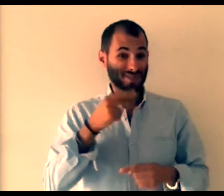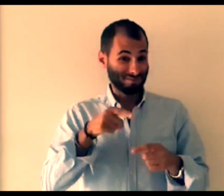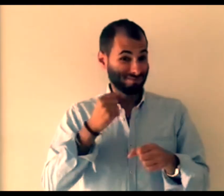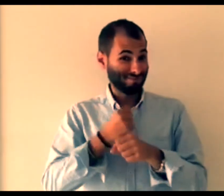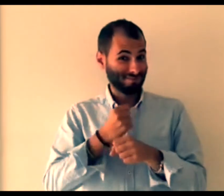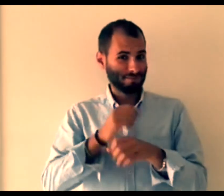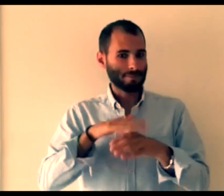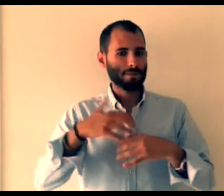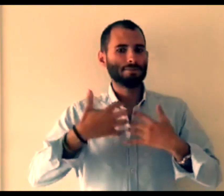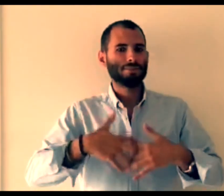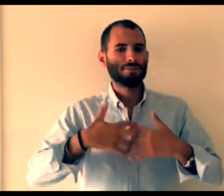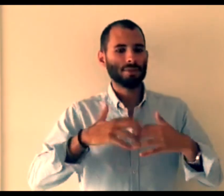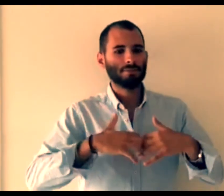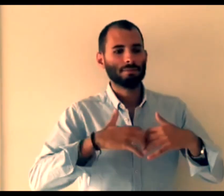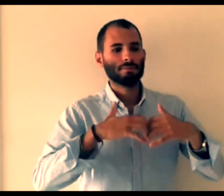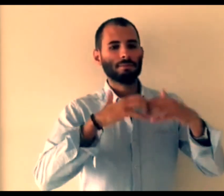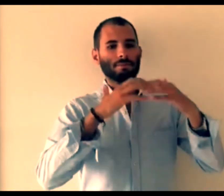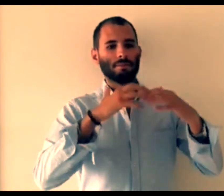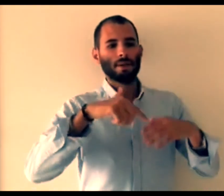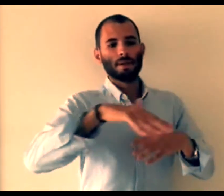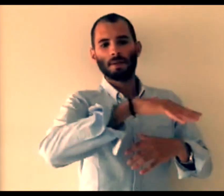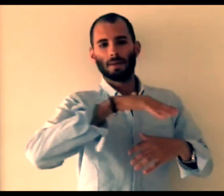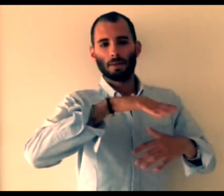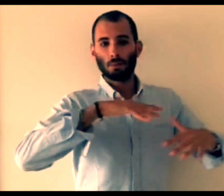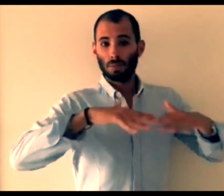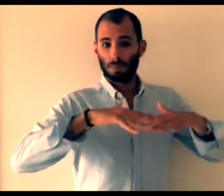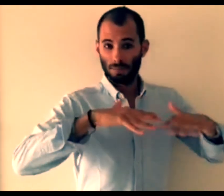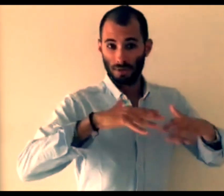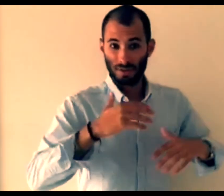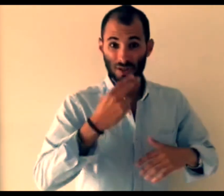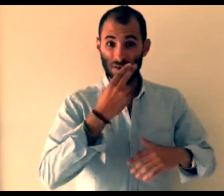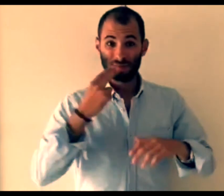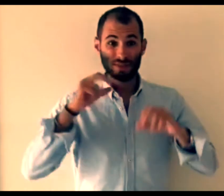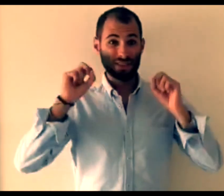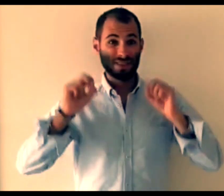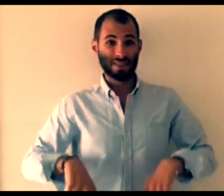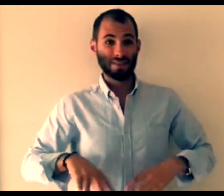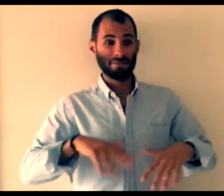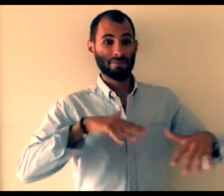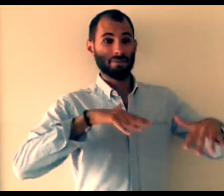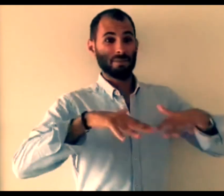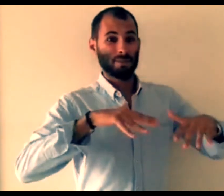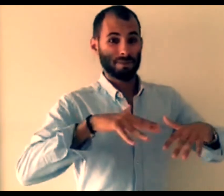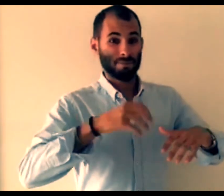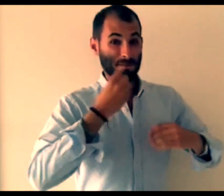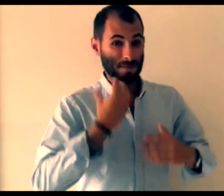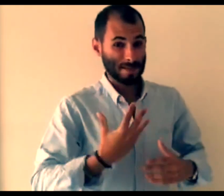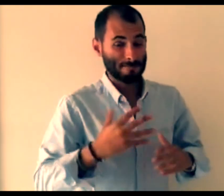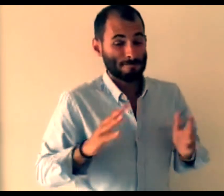Entonces podremos trabajar por la mejora de nuestras necesidades. Sin constancia, sin compromiso, ¿cómo sería la calidad del movimiento asociativo?